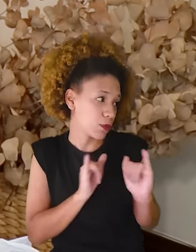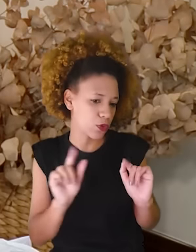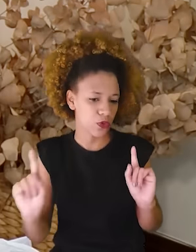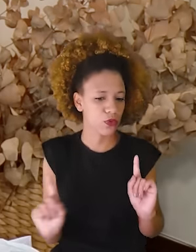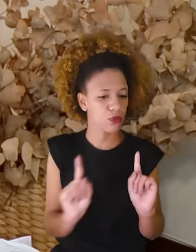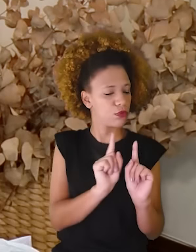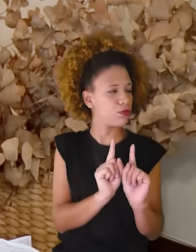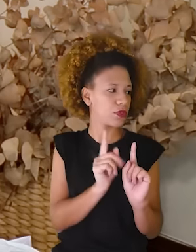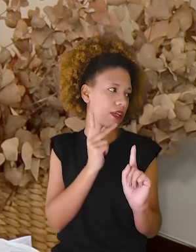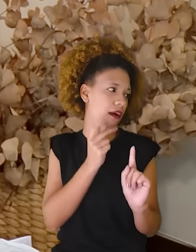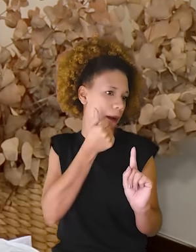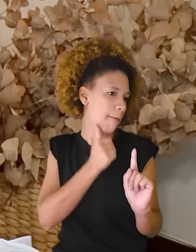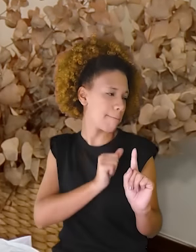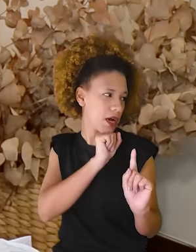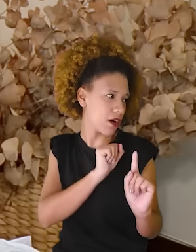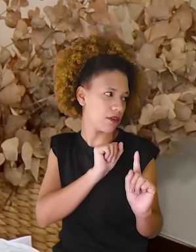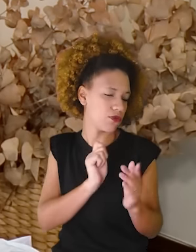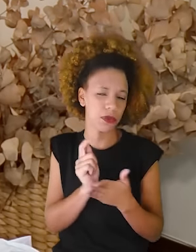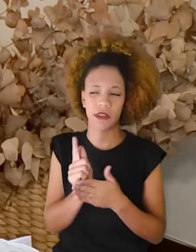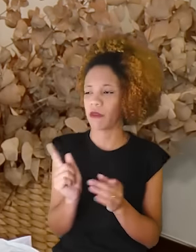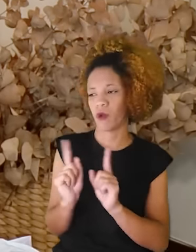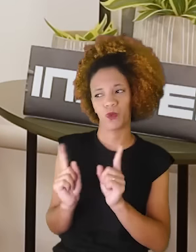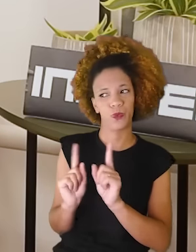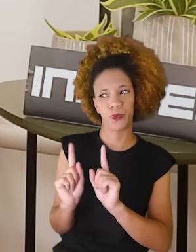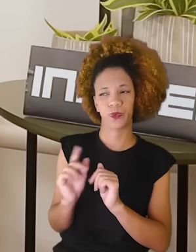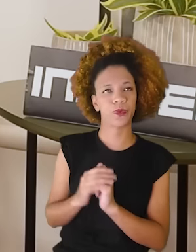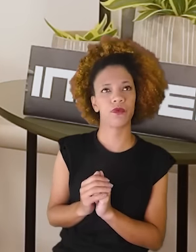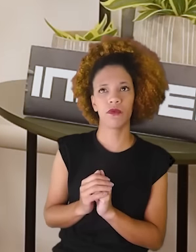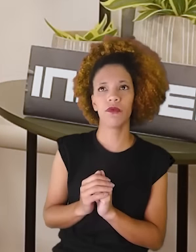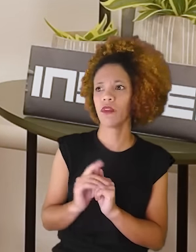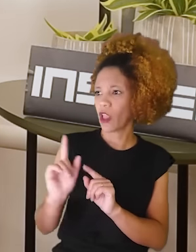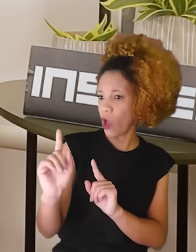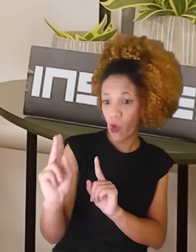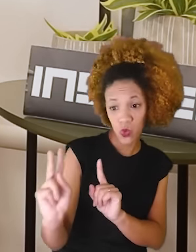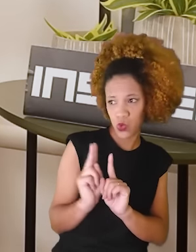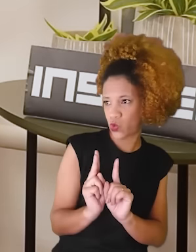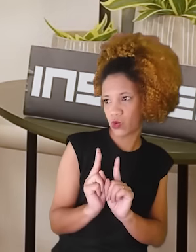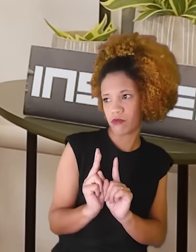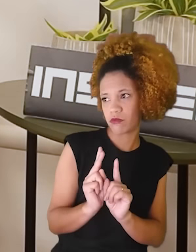sua mãe no cachê ou você fala toma uma aqui e tal não não não não eu boto eles no cachê mas eu não